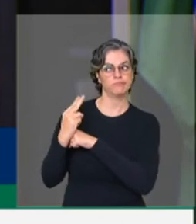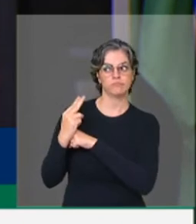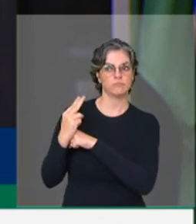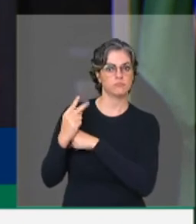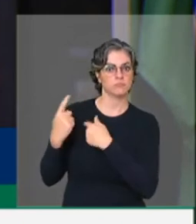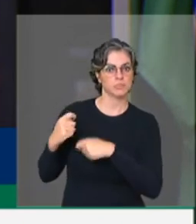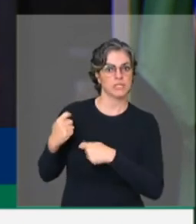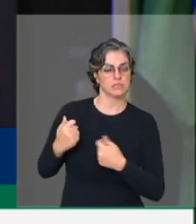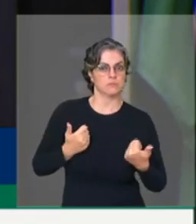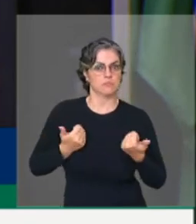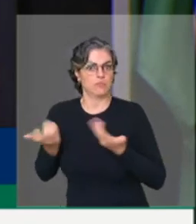PUDESSE, DEPUTADO ÉDER, RESUMIR O QUE O BRASIL ESPERA